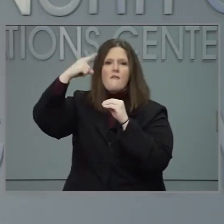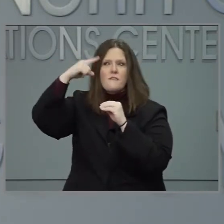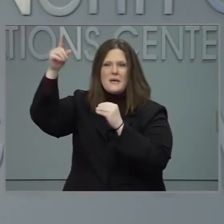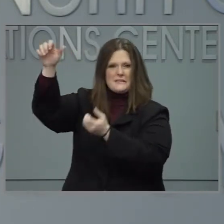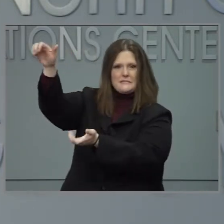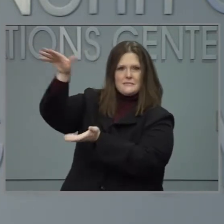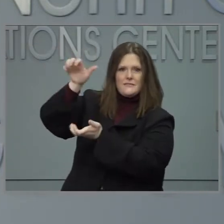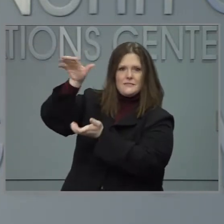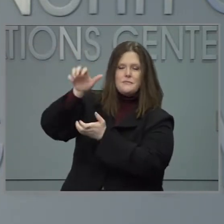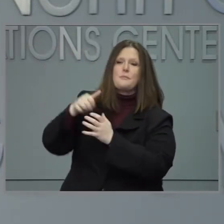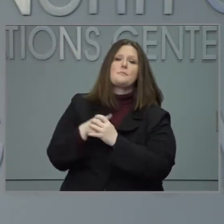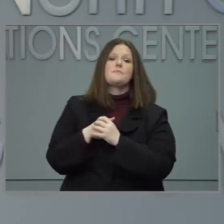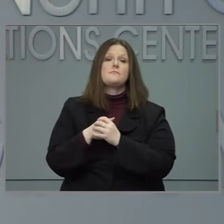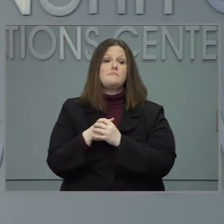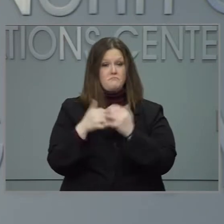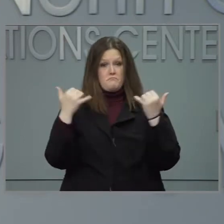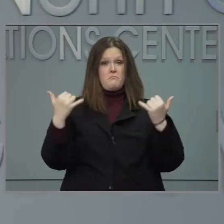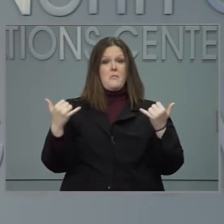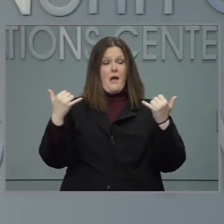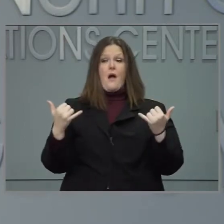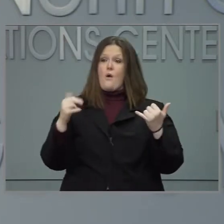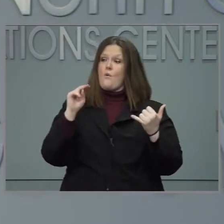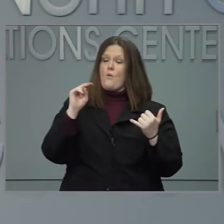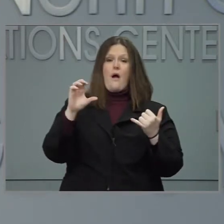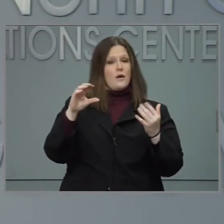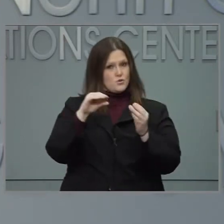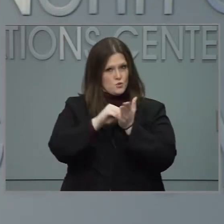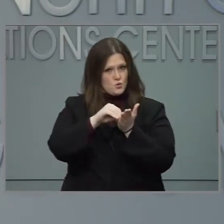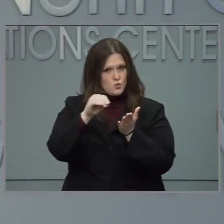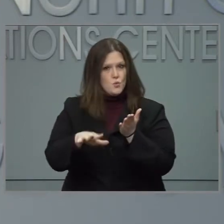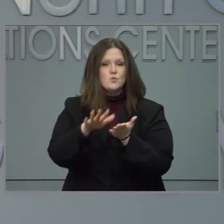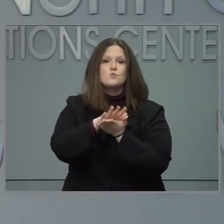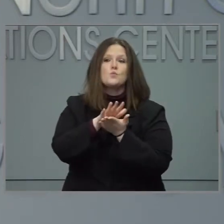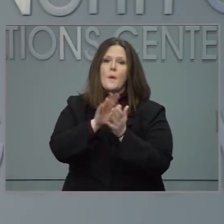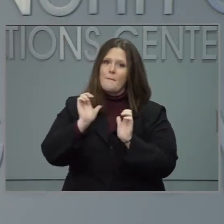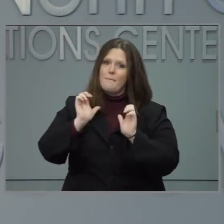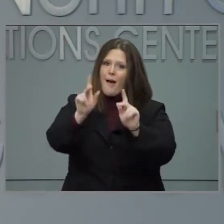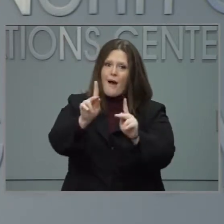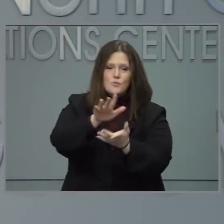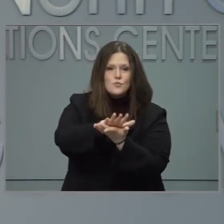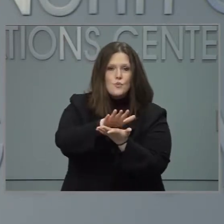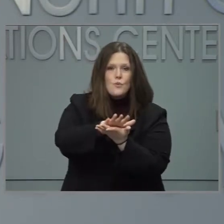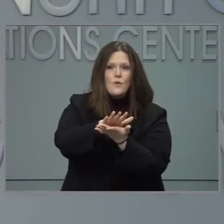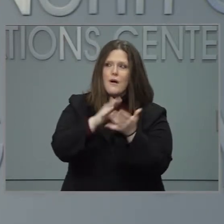Más estudiantes podrán regresar a las hables en persona siguiendo la recomendación del